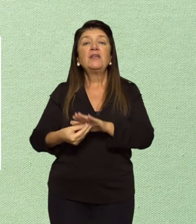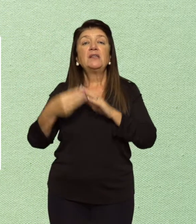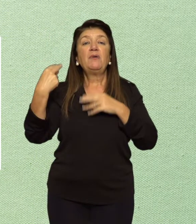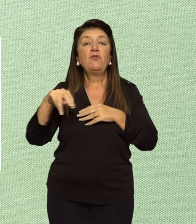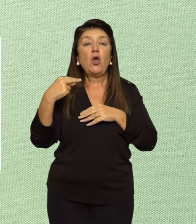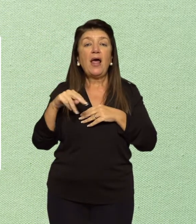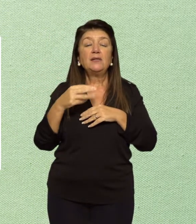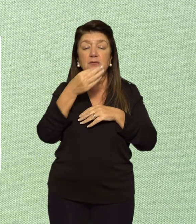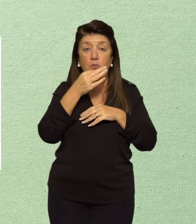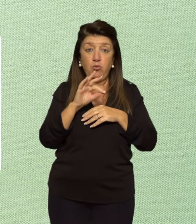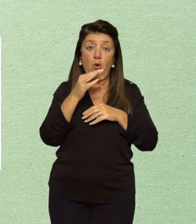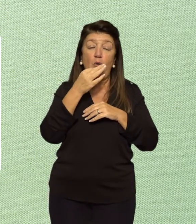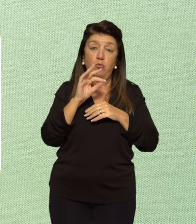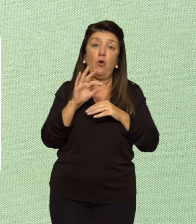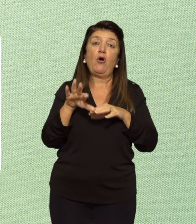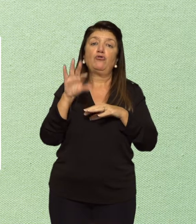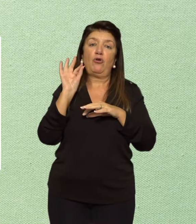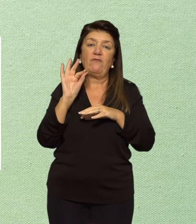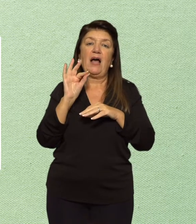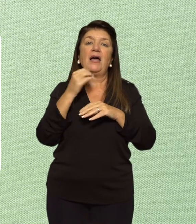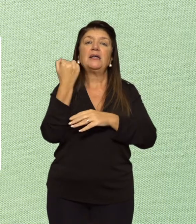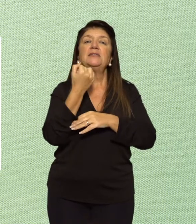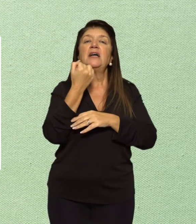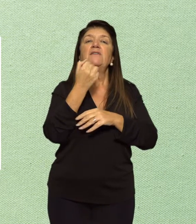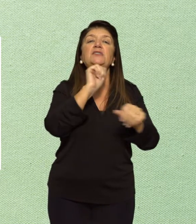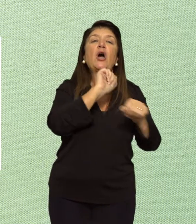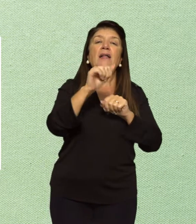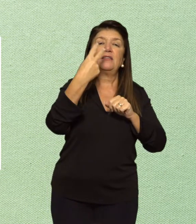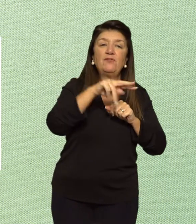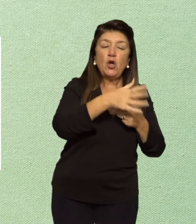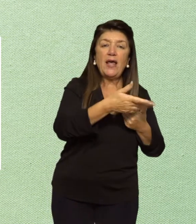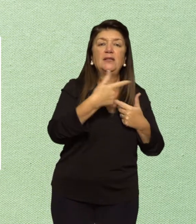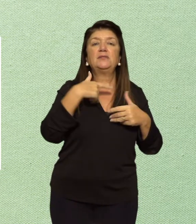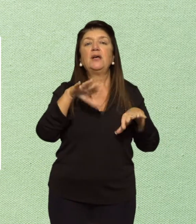può trovare servizi anti violenza dove trova il sostegno psicologico, magari un accompagnamento